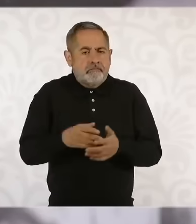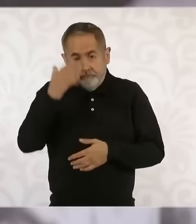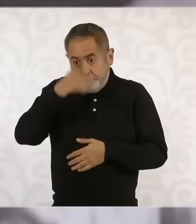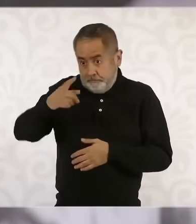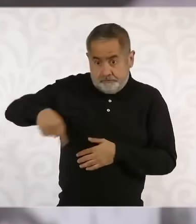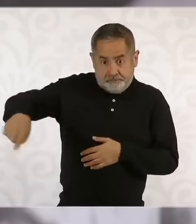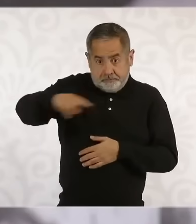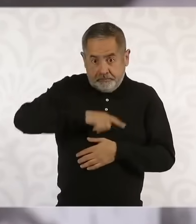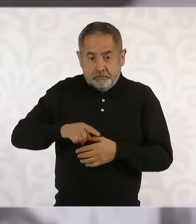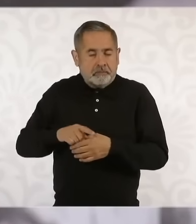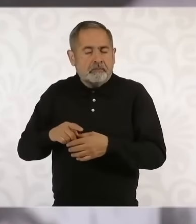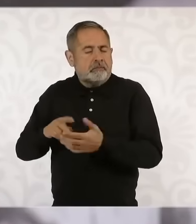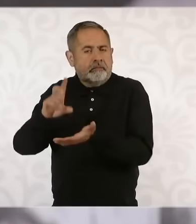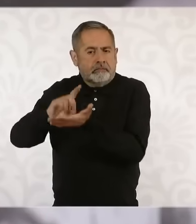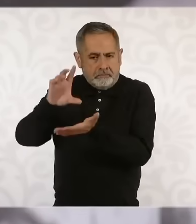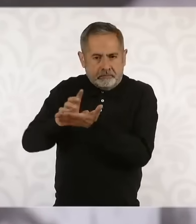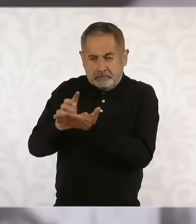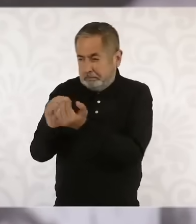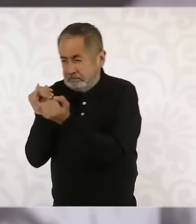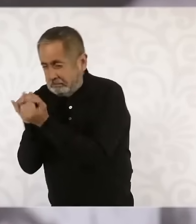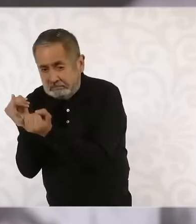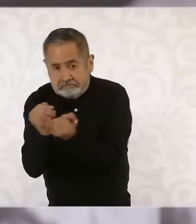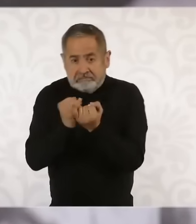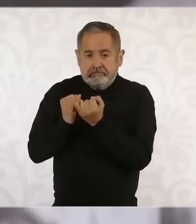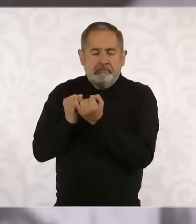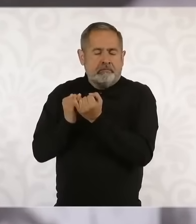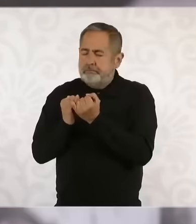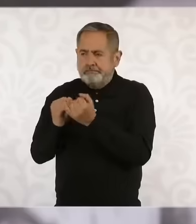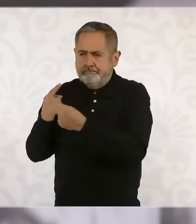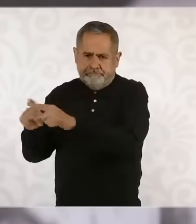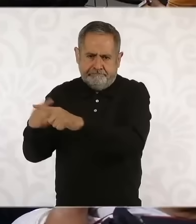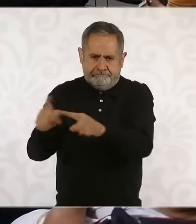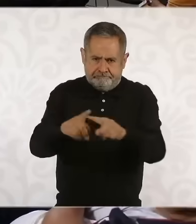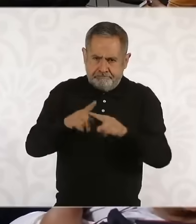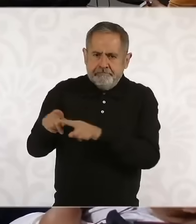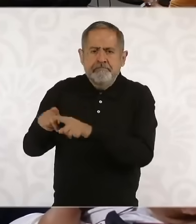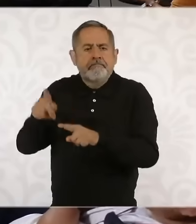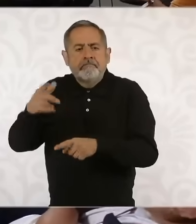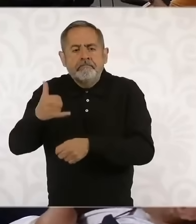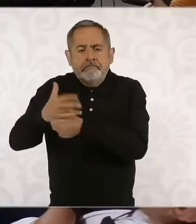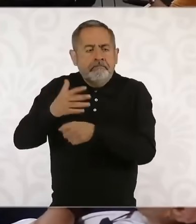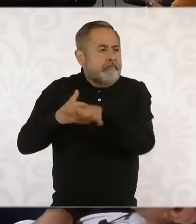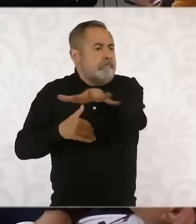entran en esa diversidad, solo que el contexto es el que no te permite. Hoy, esa es eh la visión